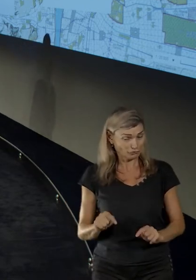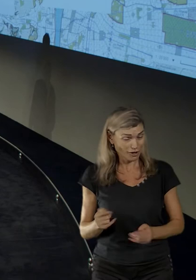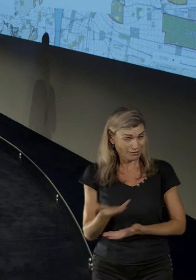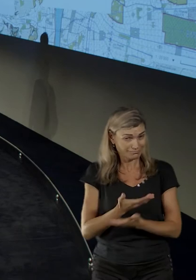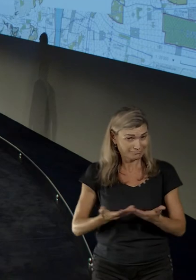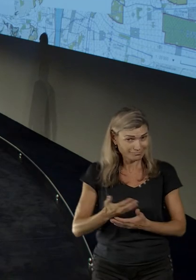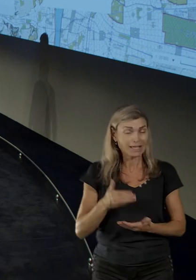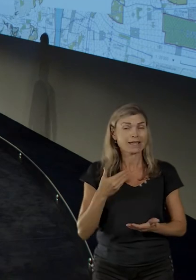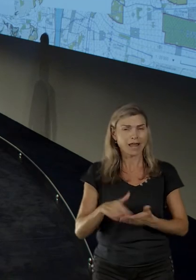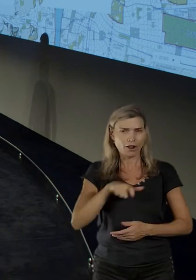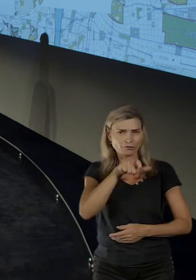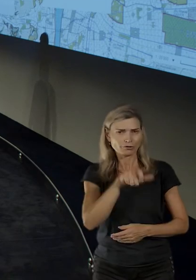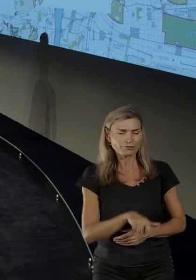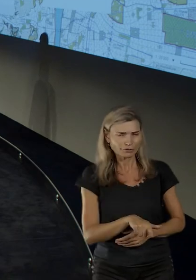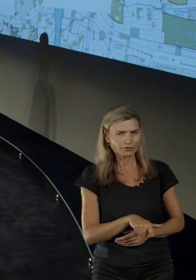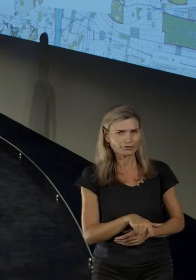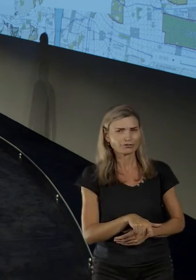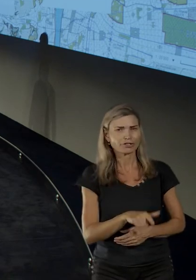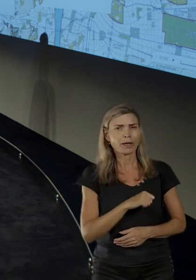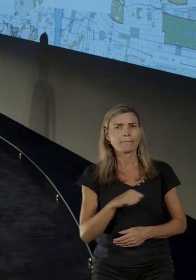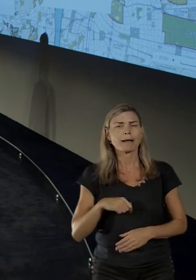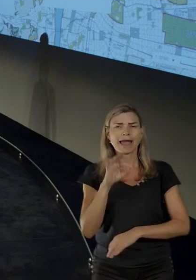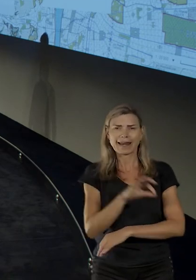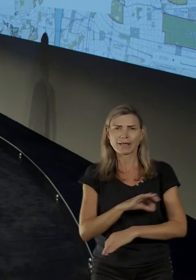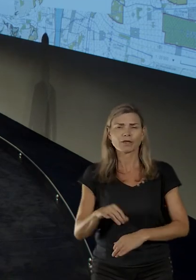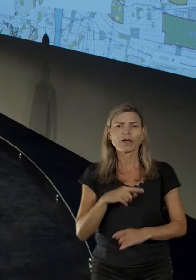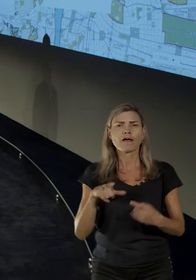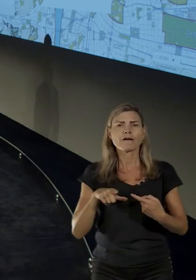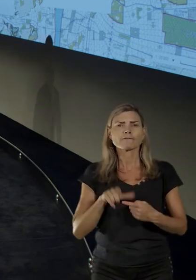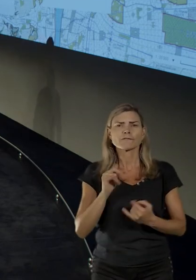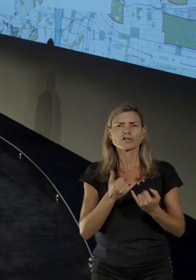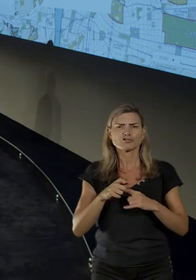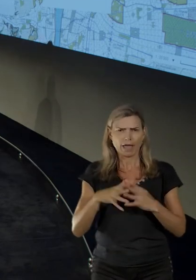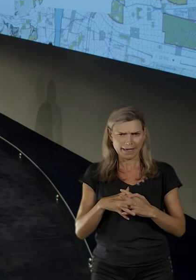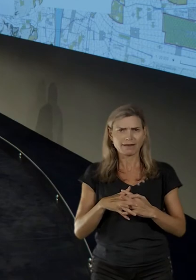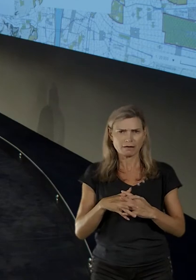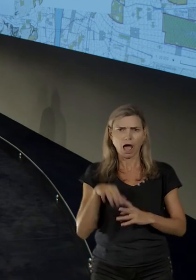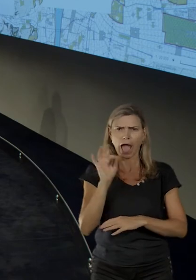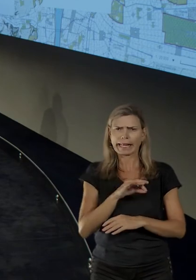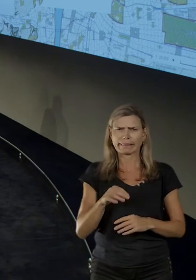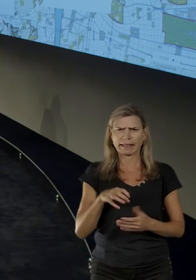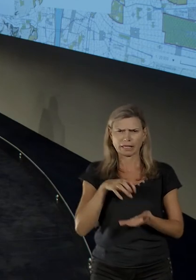Poprosím taky pana architekta Jakuba Fišera za Aulík Fišer architekti. Dobrý den,